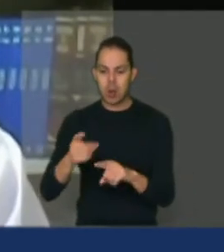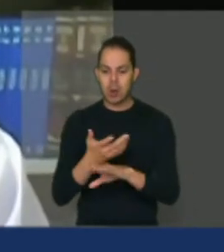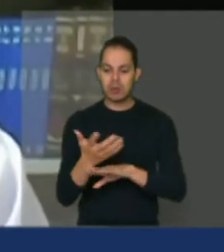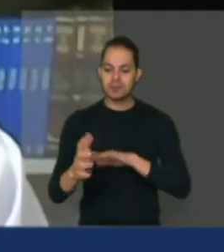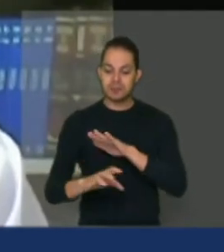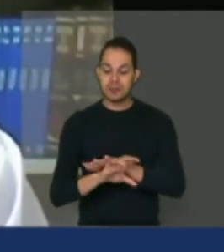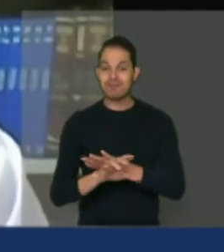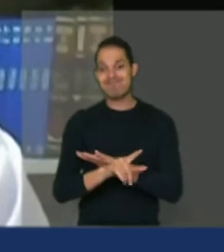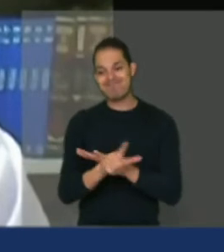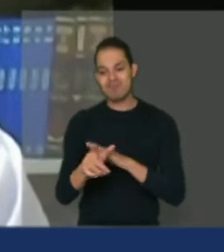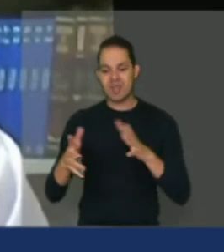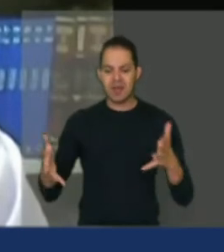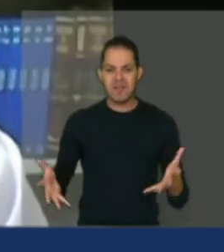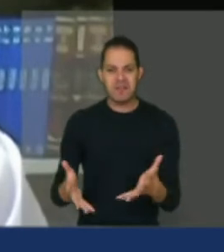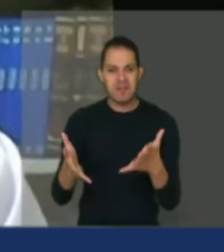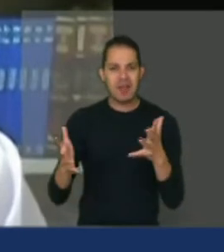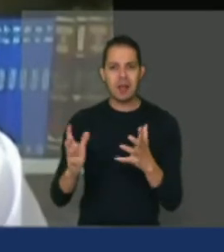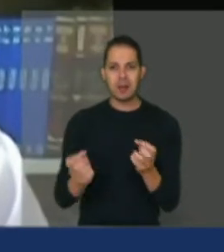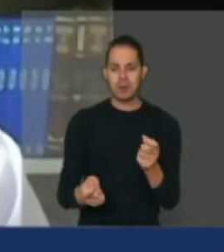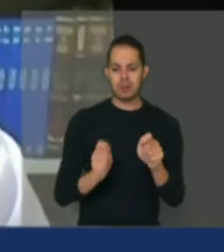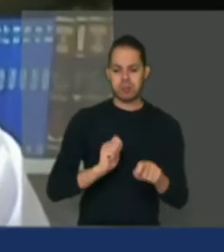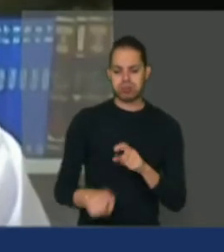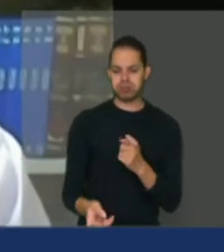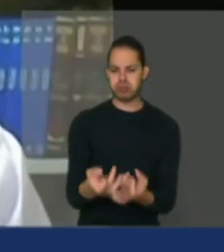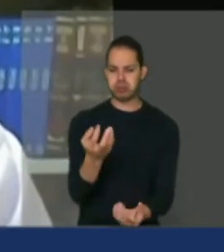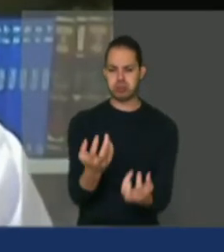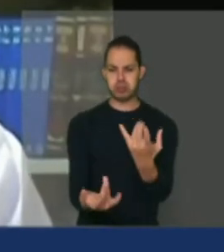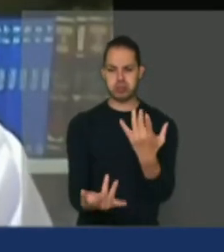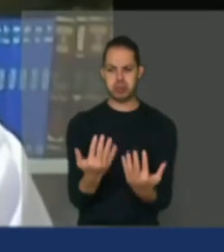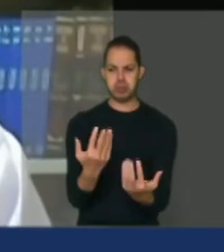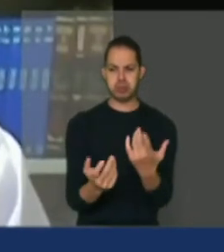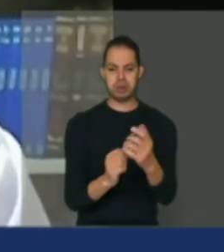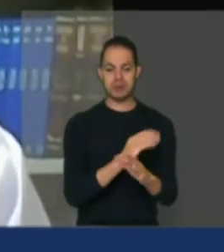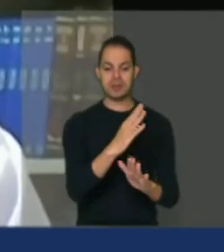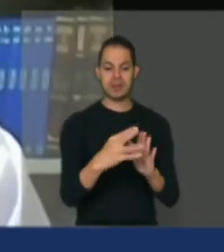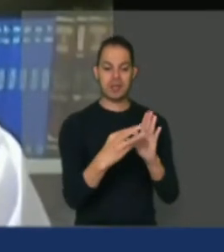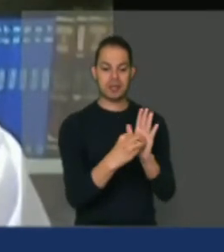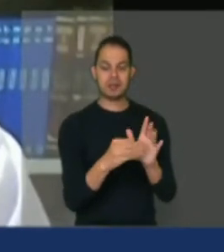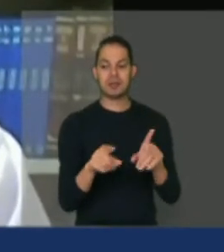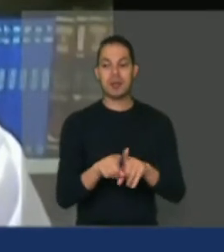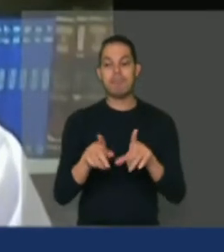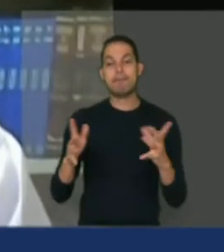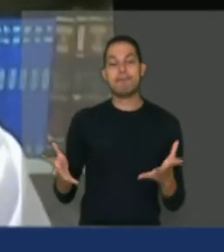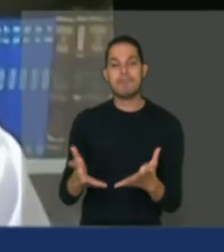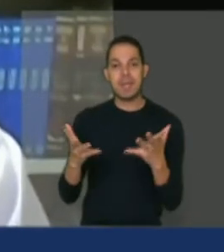QUEIMADAS, O DESMATAMENTO NA AMAZÔNIA, E TAMBÉM INCENTIVA A EXPLORAÇÃO DE TERRAS INDÍ GENAS... E OUTRAS ÁREAS PÚ